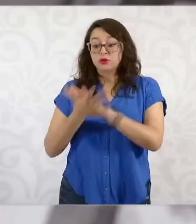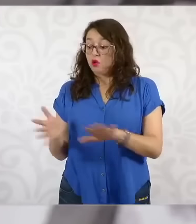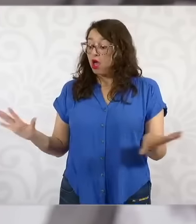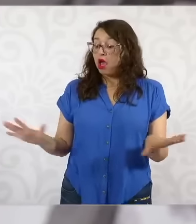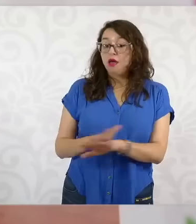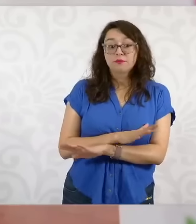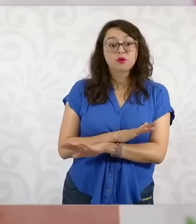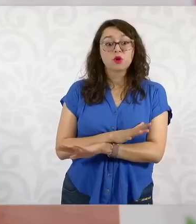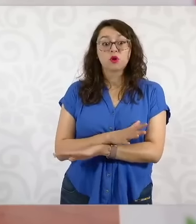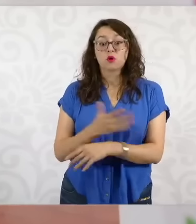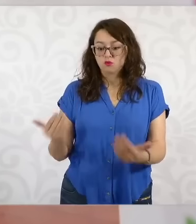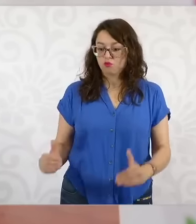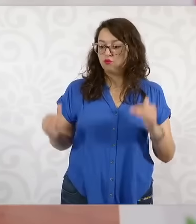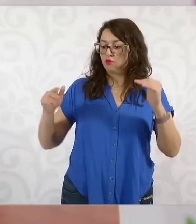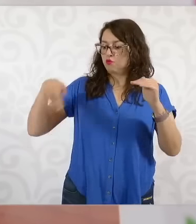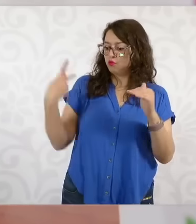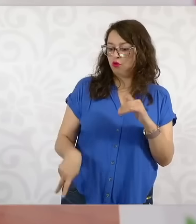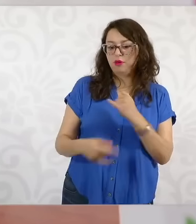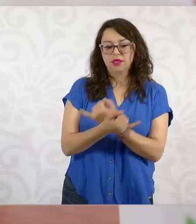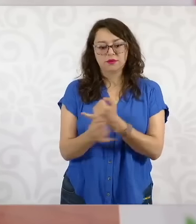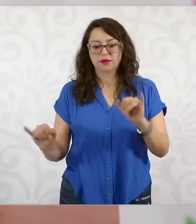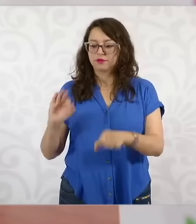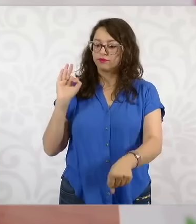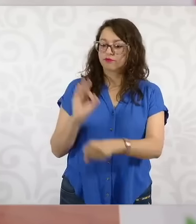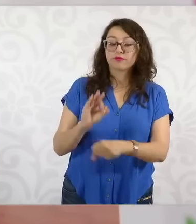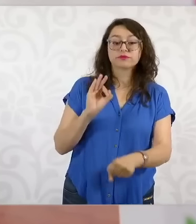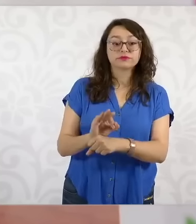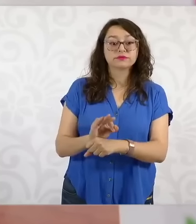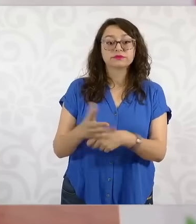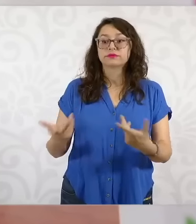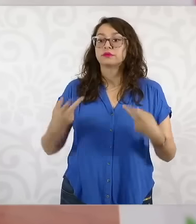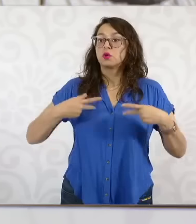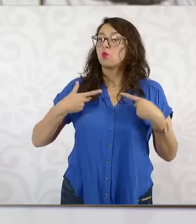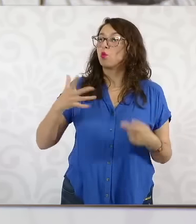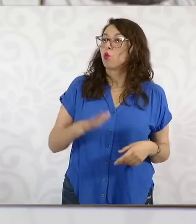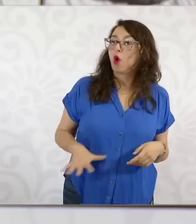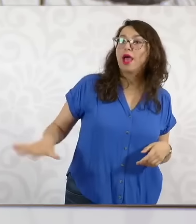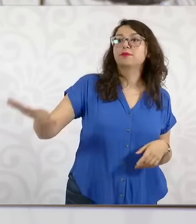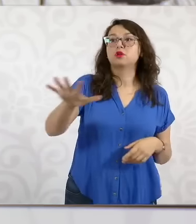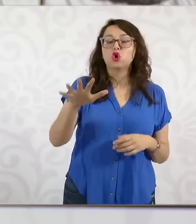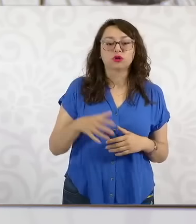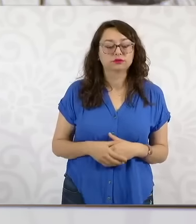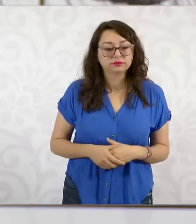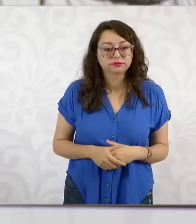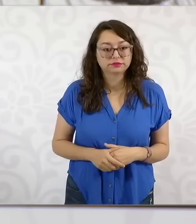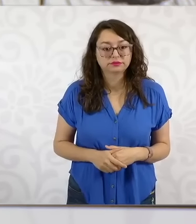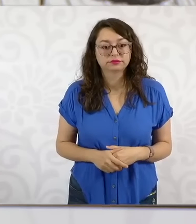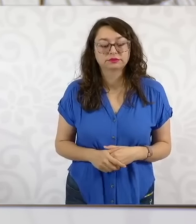Se recupera la soberanía, la independencia y aquí quien cuenta es el pueblo. ¿Por qué el pueblo